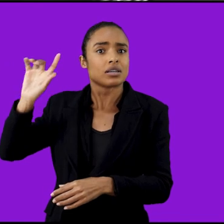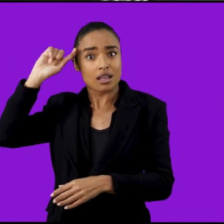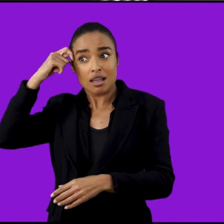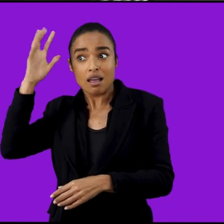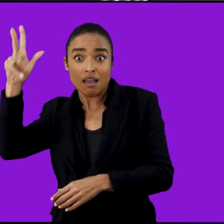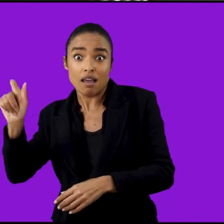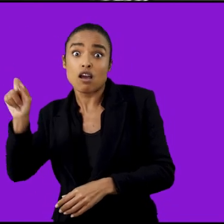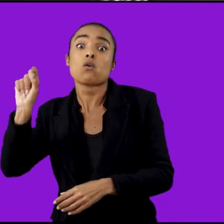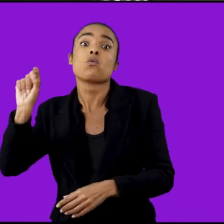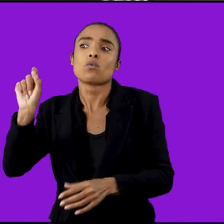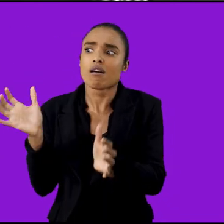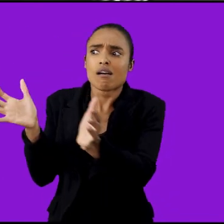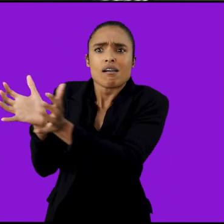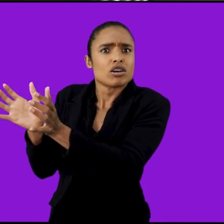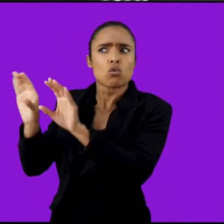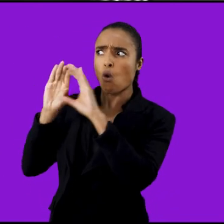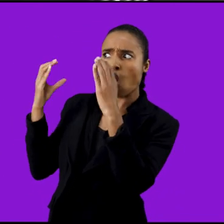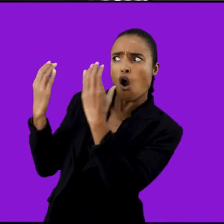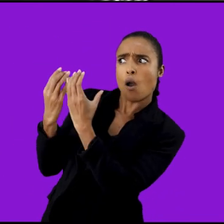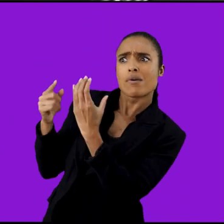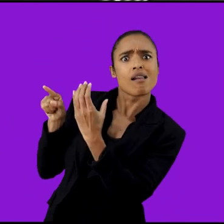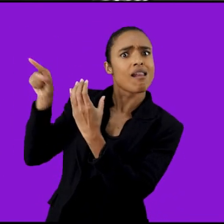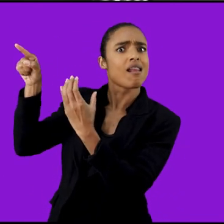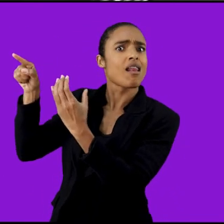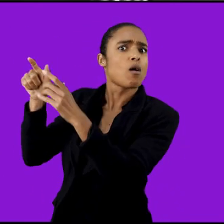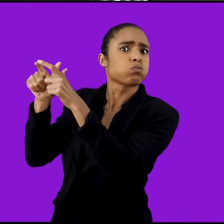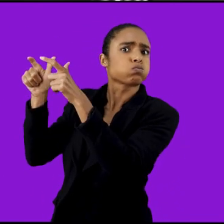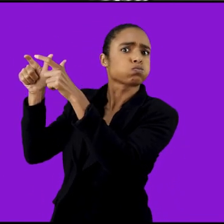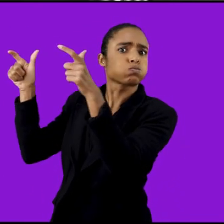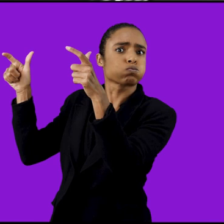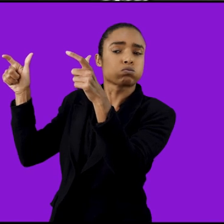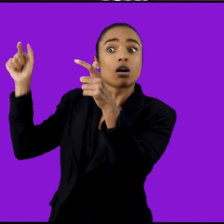E a gente não pode perder. Isso é a nossa essência, é onde tá a nossa raiz, entendeu?